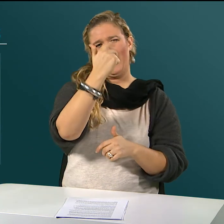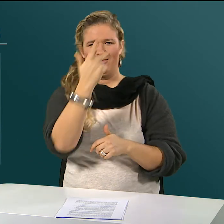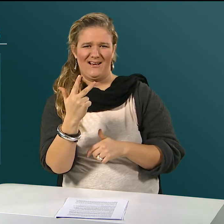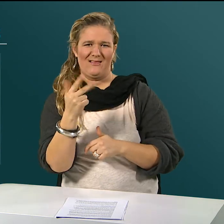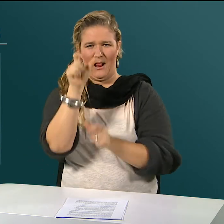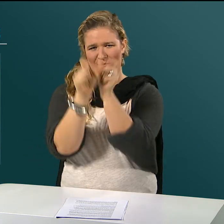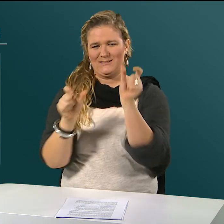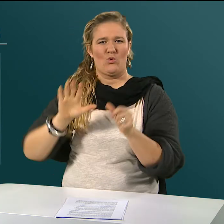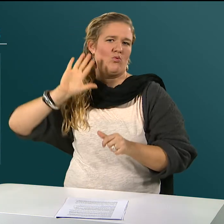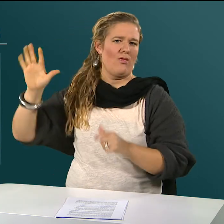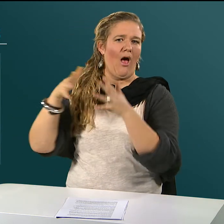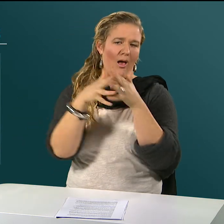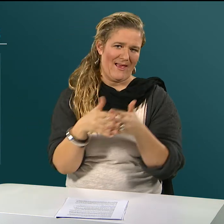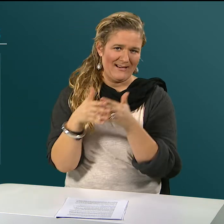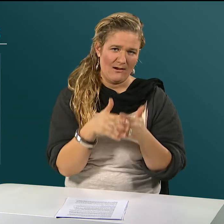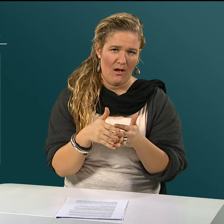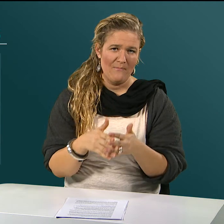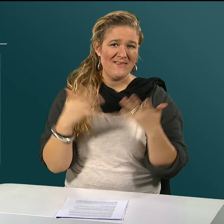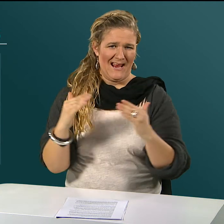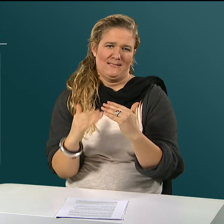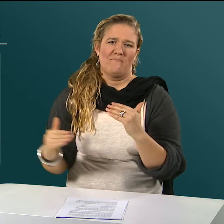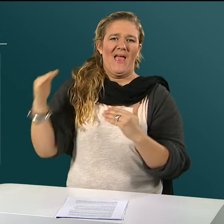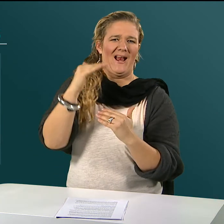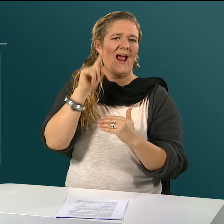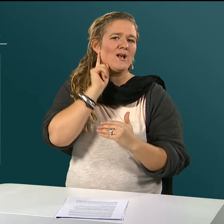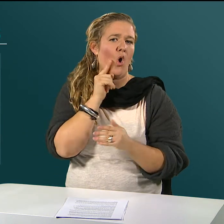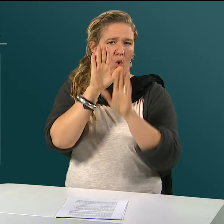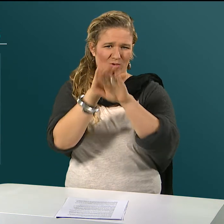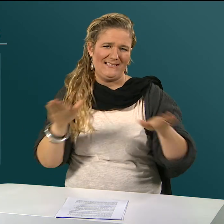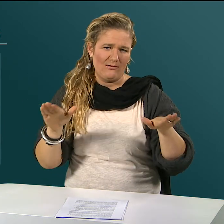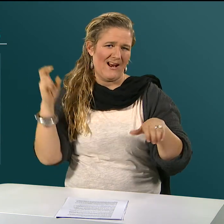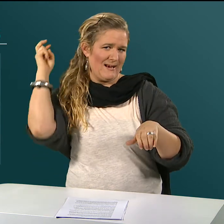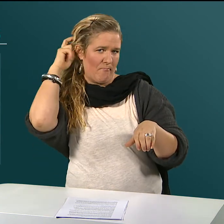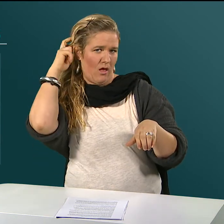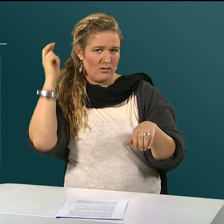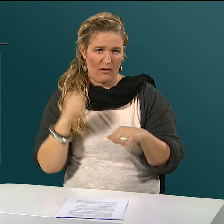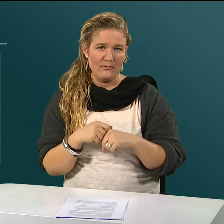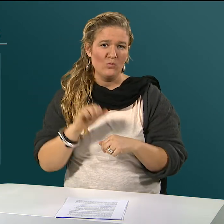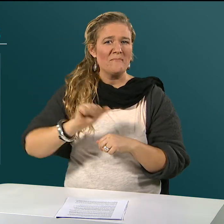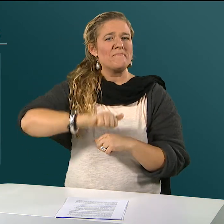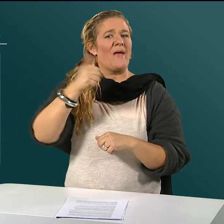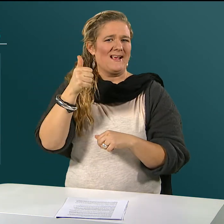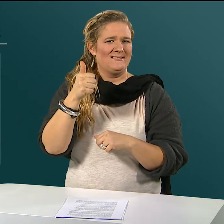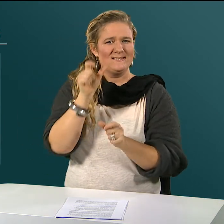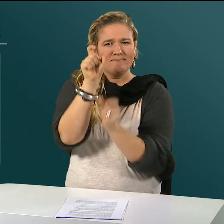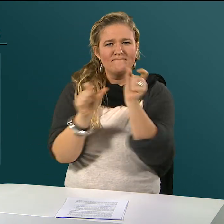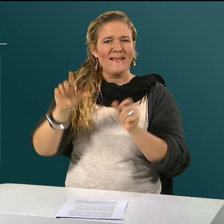ein Drittel von ihnen in den USA. Eine Mehrheit der gehörlosen Kinder leben mit einem Implantat.